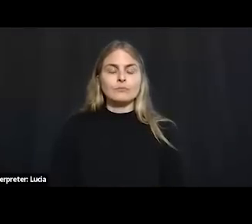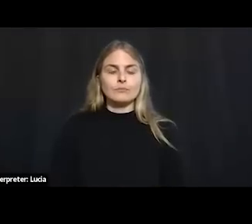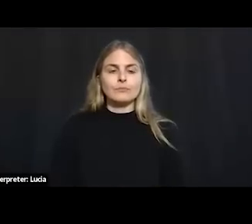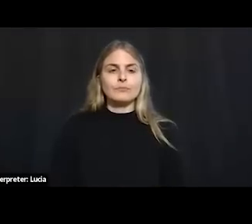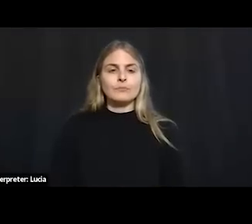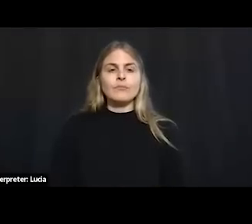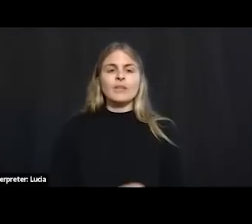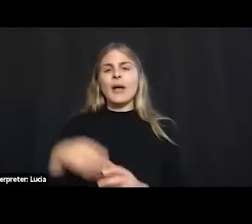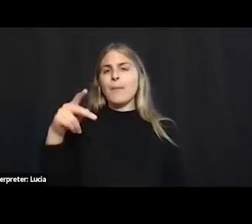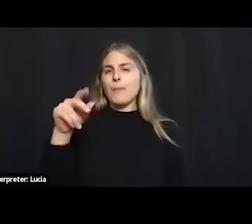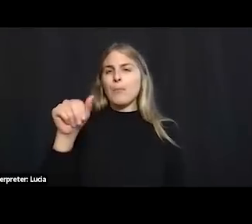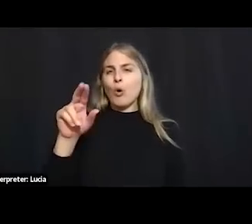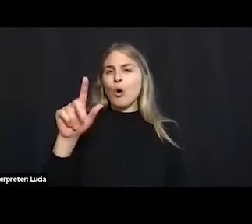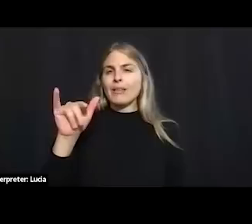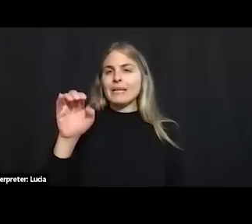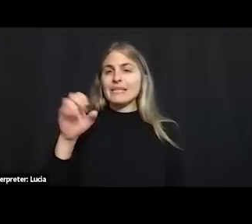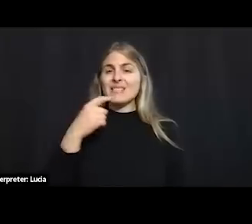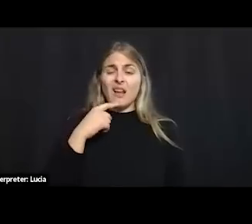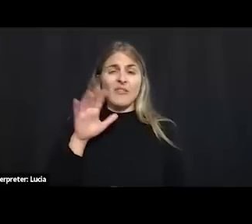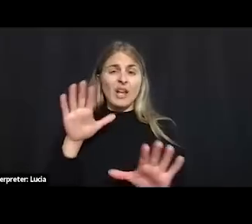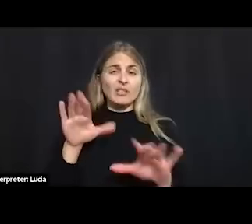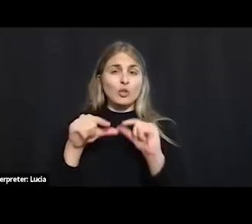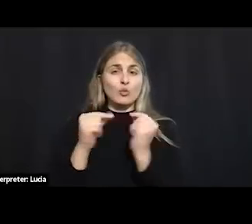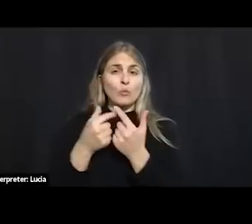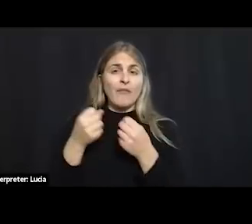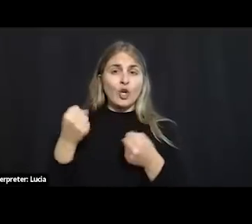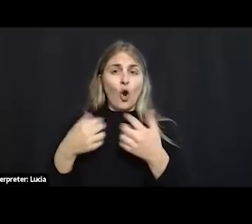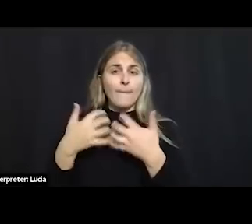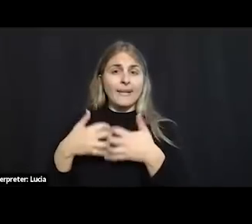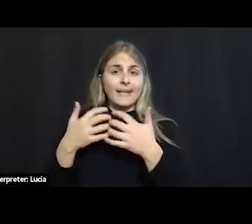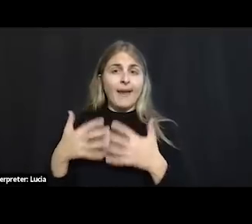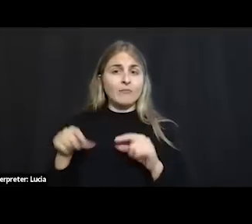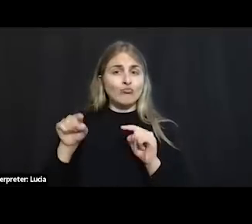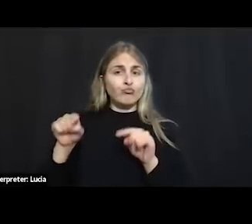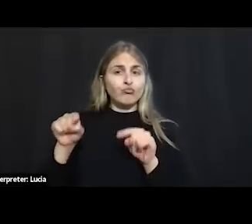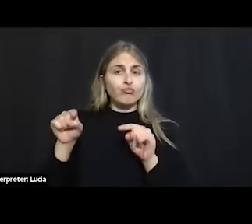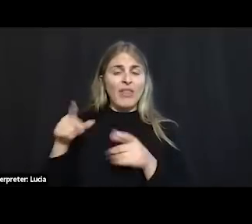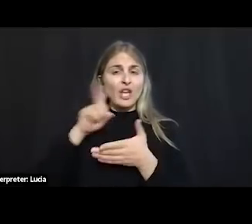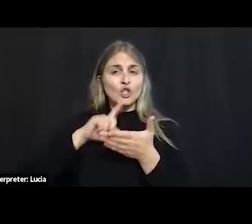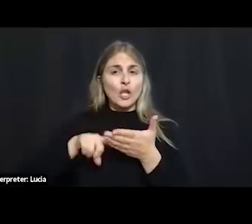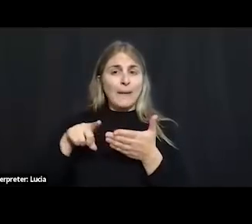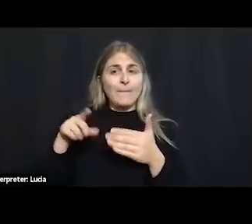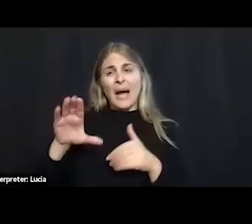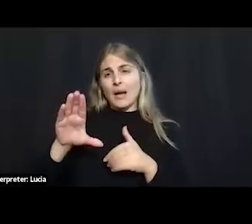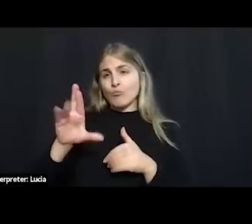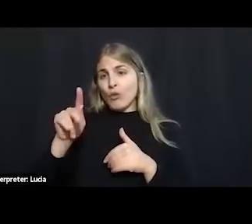Y Pauline dijo: "Tengo un excelente grupo de mecánicos de autos a los que he ido desde siempre. Revisan los frenos, rotan las llantas, me preguntan cómo está mi familia.